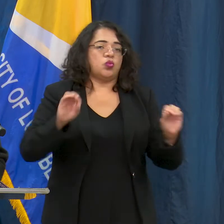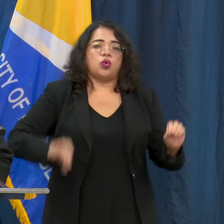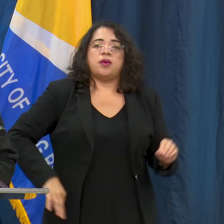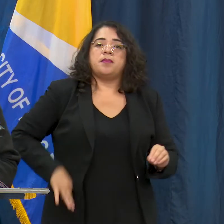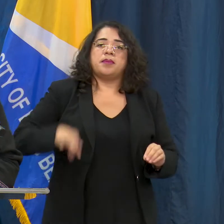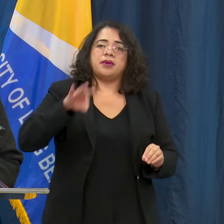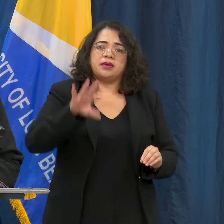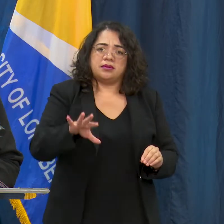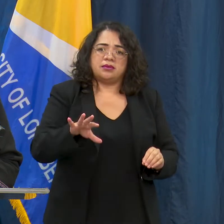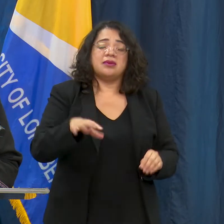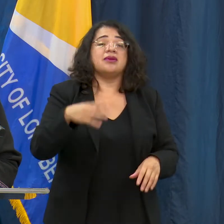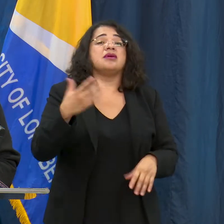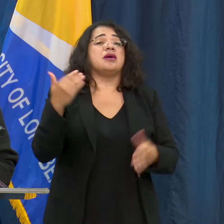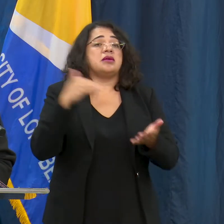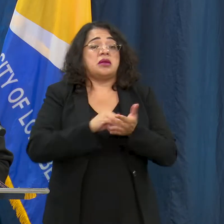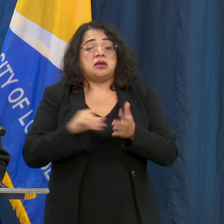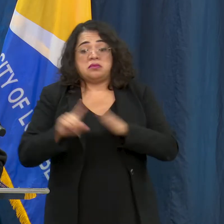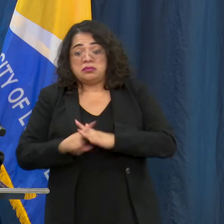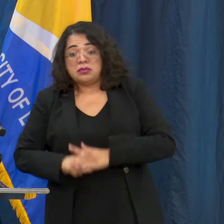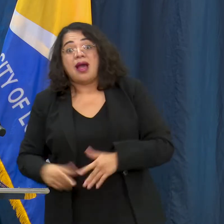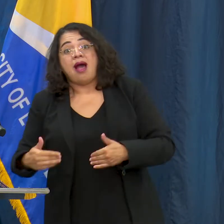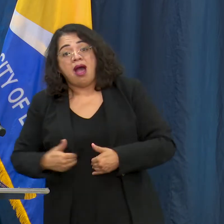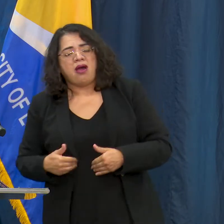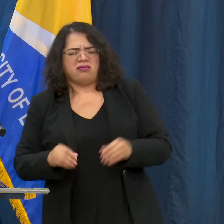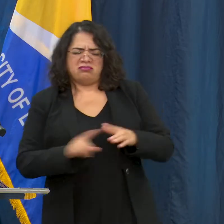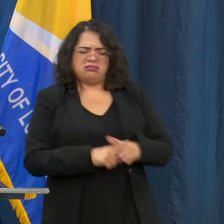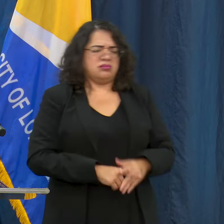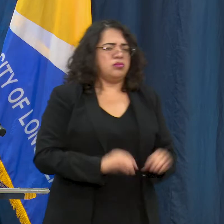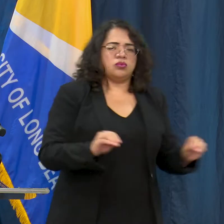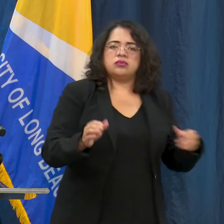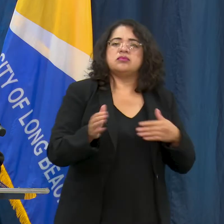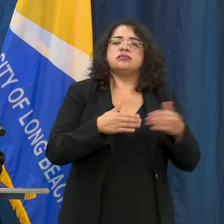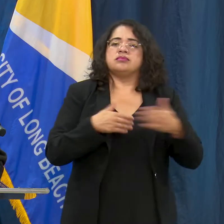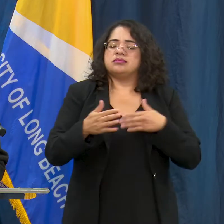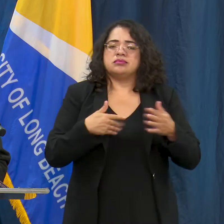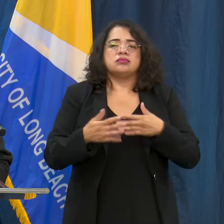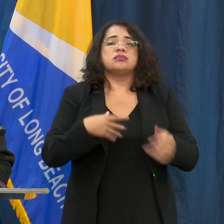tome Atticus oh no II también en nuestras nueva soubriquet Sione's